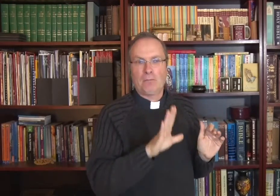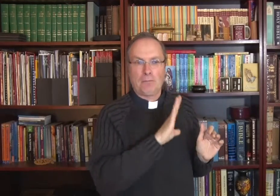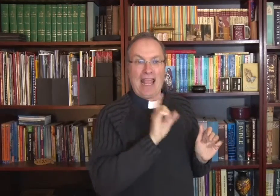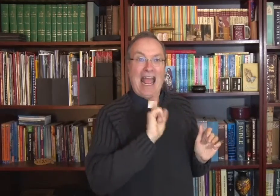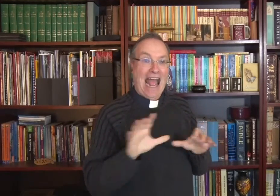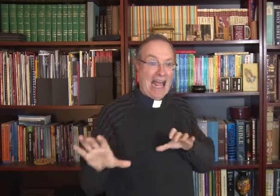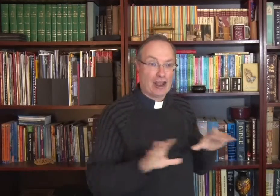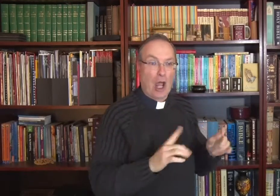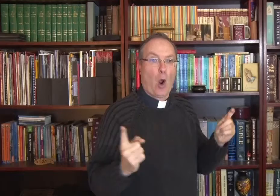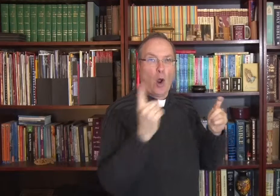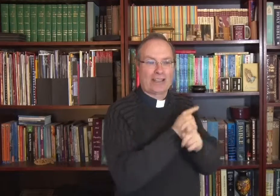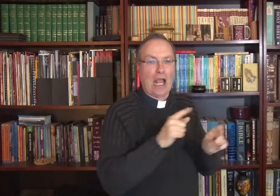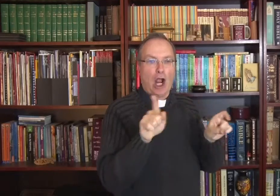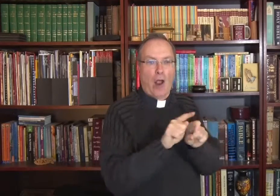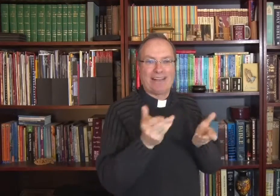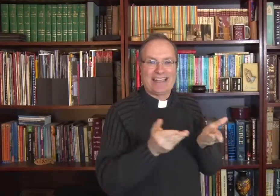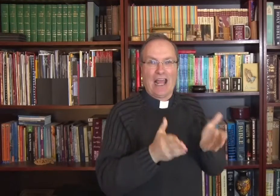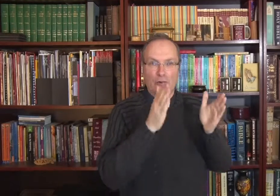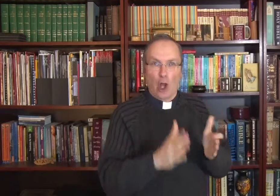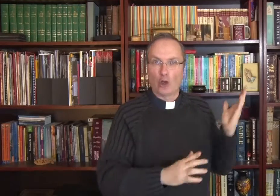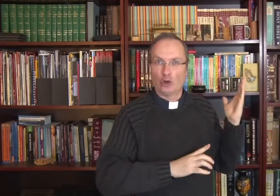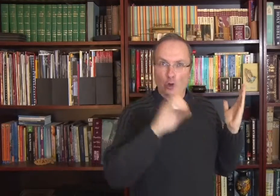mais en agissant au contraire comme des serviteurs de Dieu.